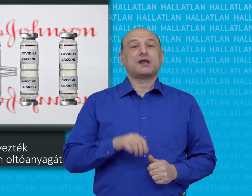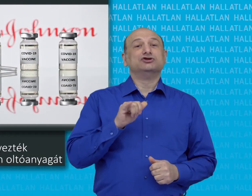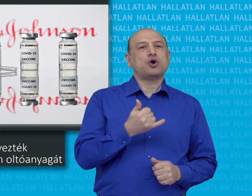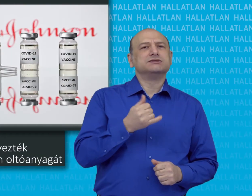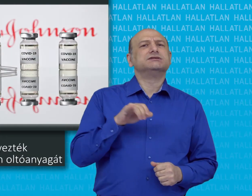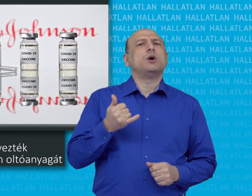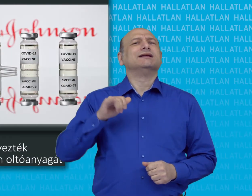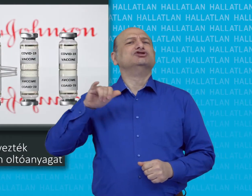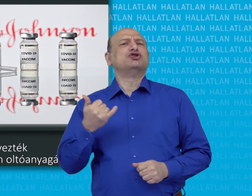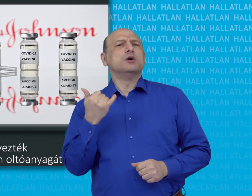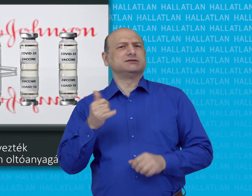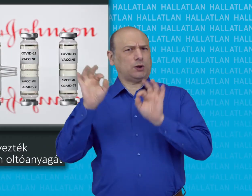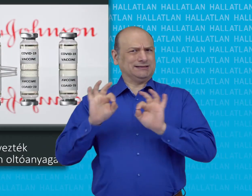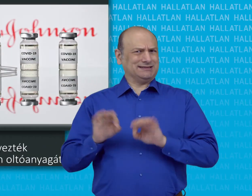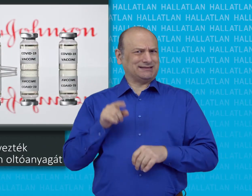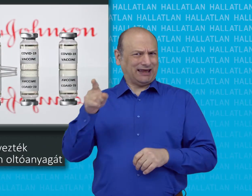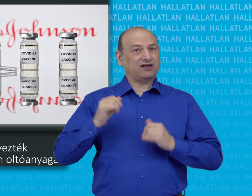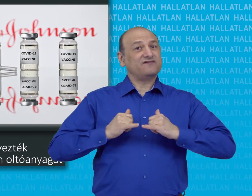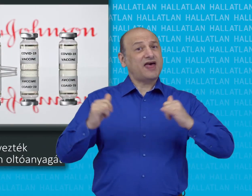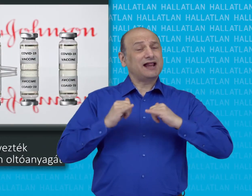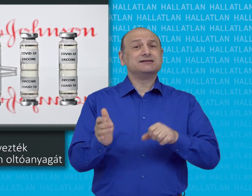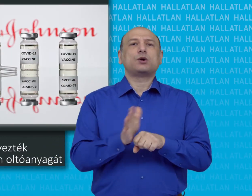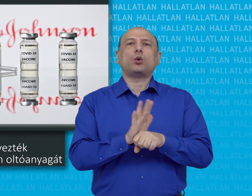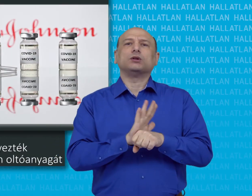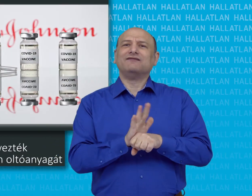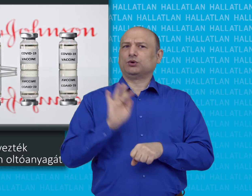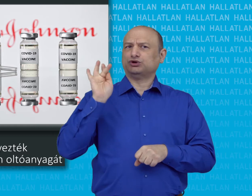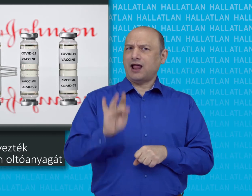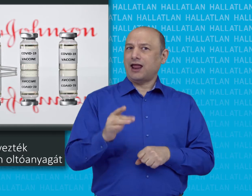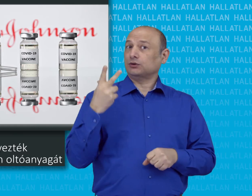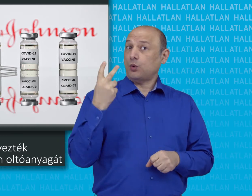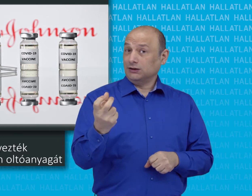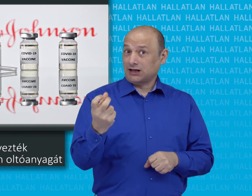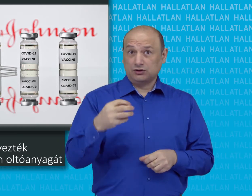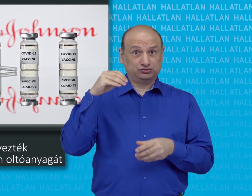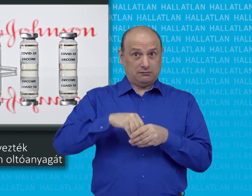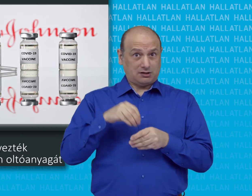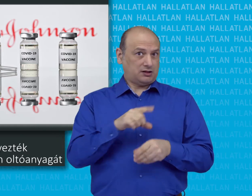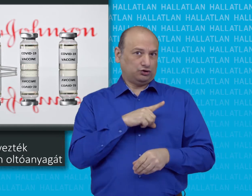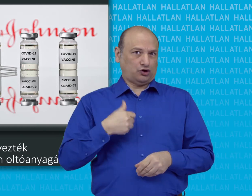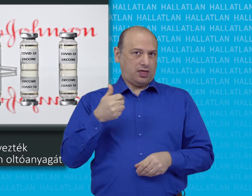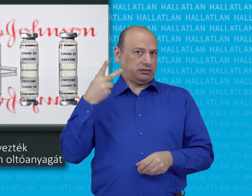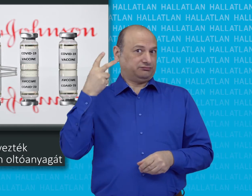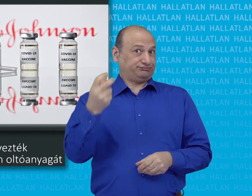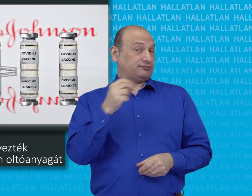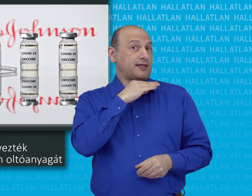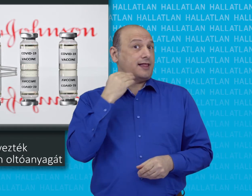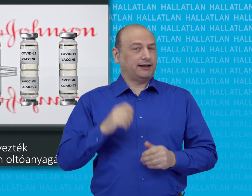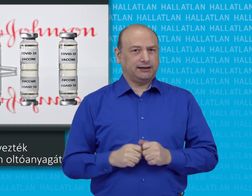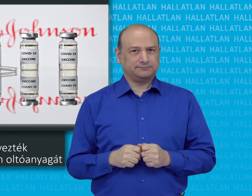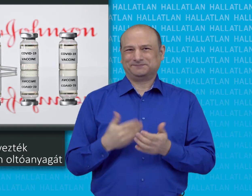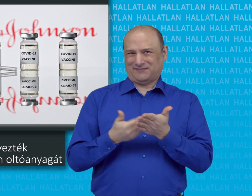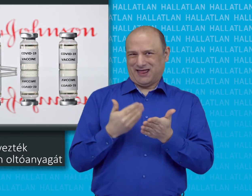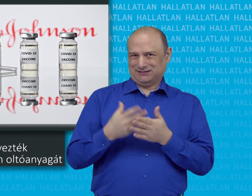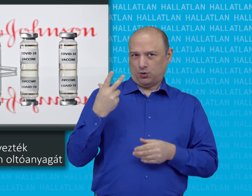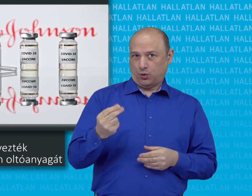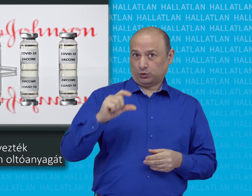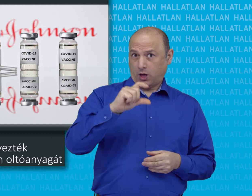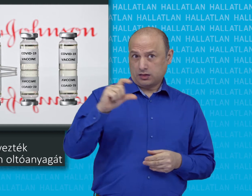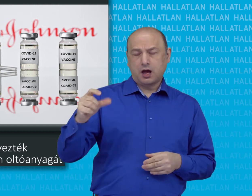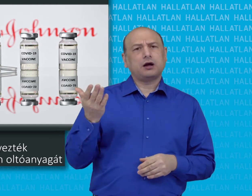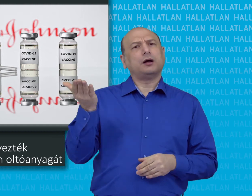A Johnson and Johnson által kifejlesztett egykomponensű oltóanyag alkalmazását,